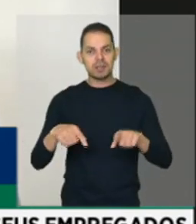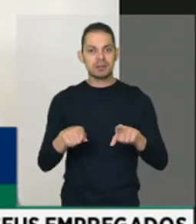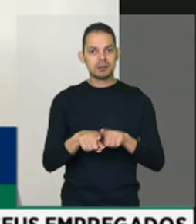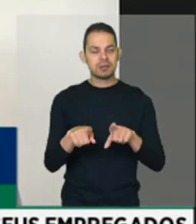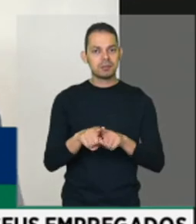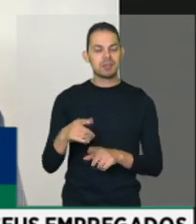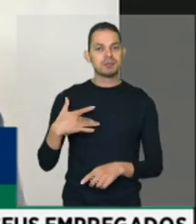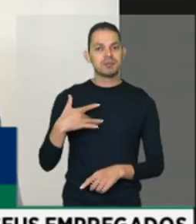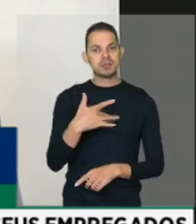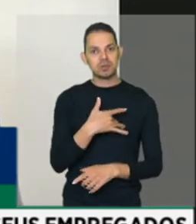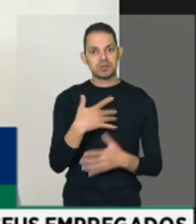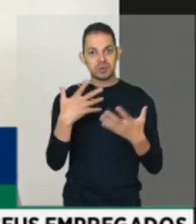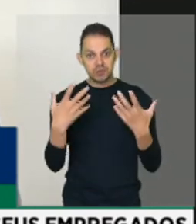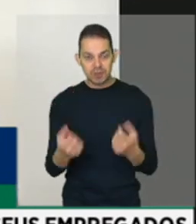ECONOMIA, PARA A NOSSA SAÚDE. VAMOS VOTAR NÃO AGORA E